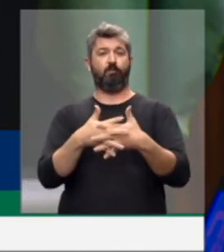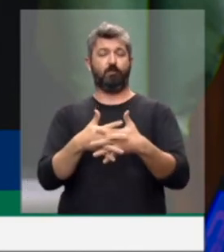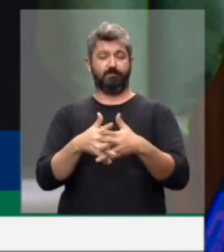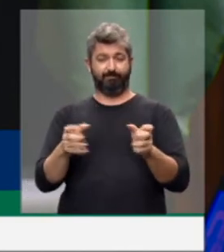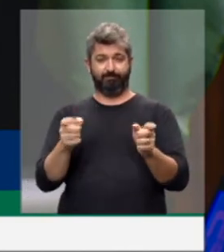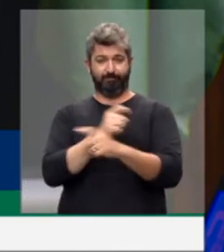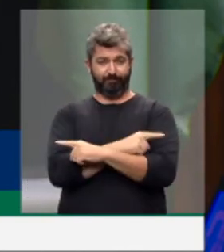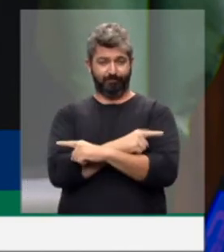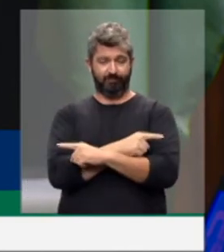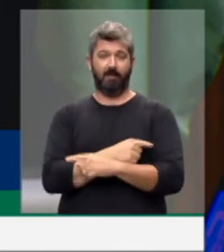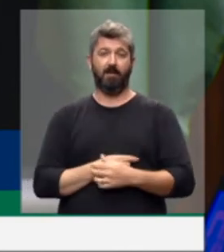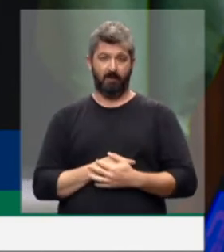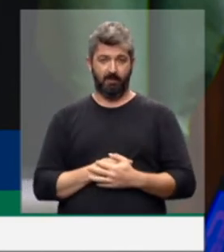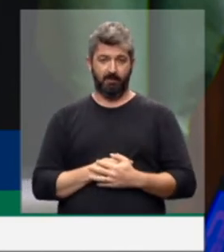REGIONAIS, NO INTERIOR DESSE